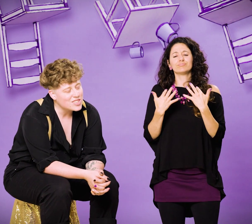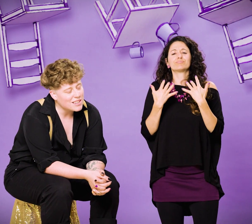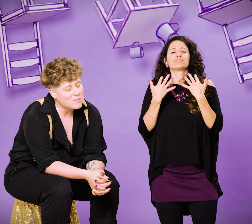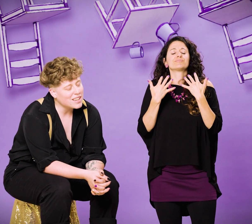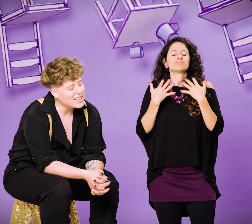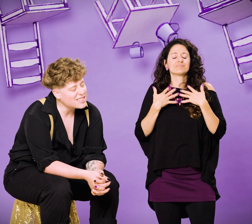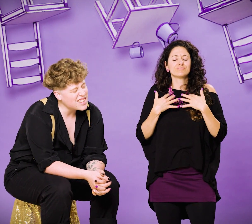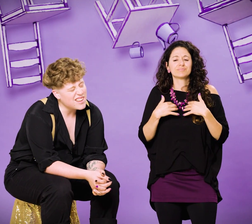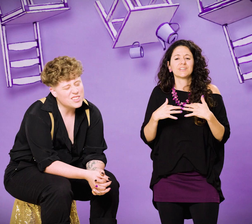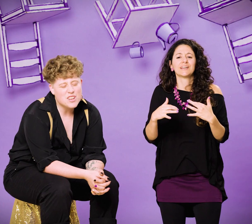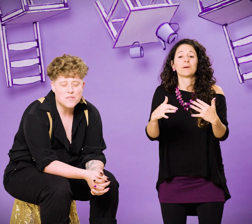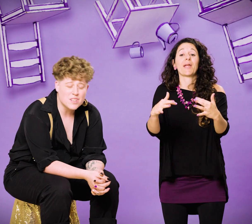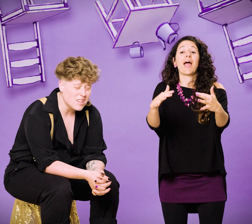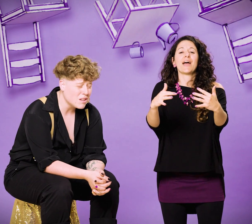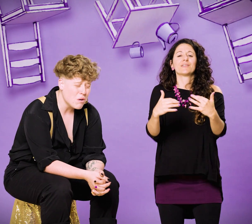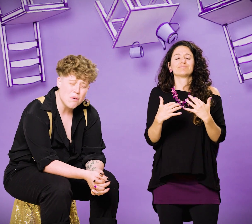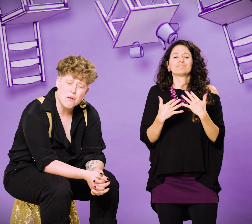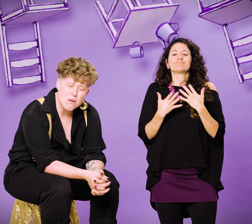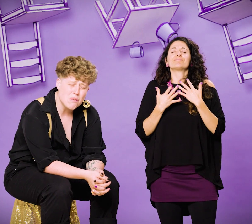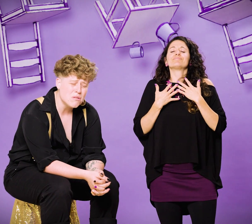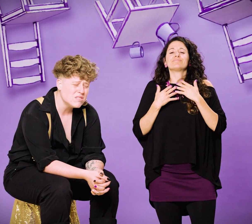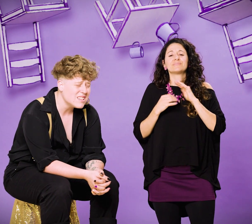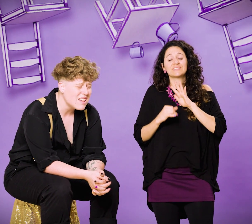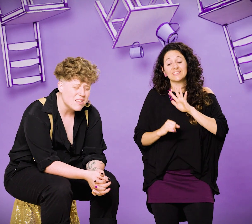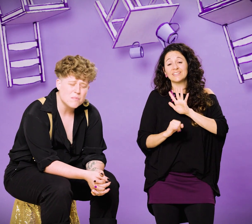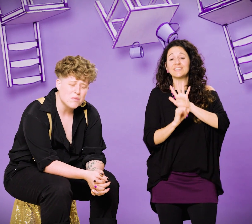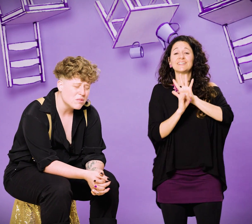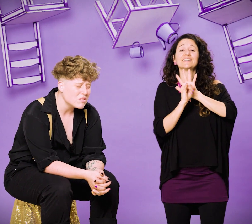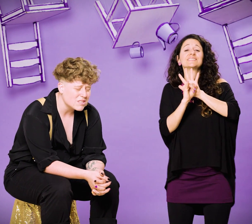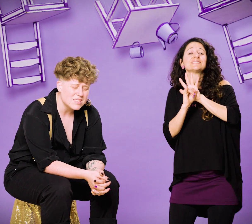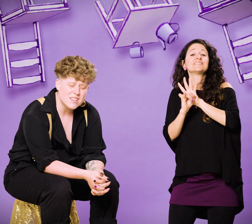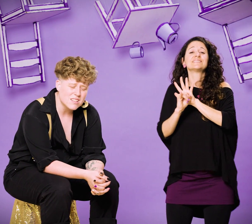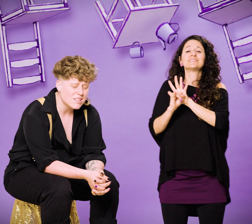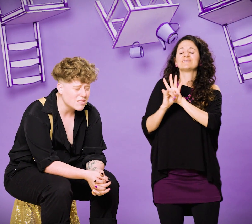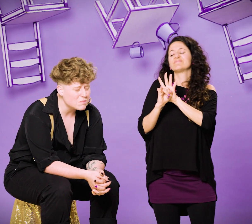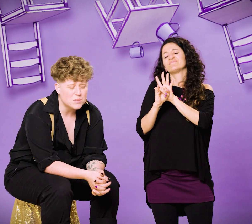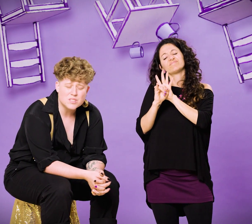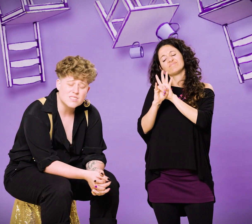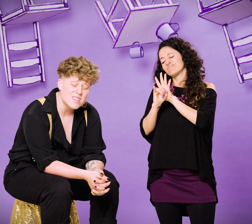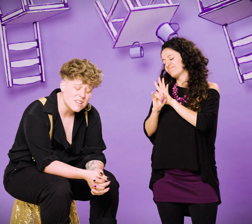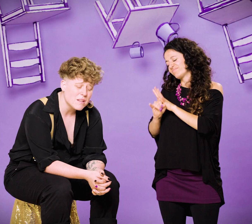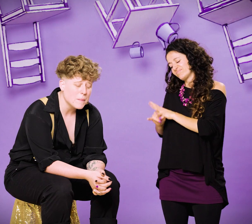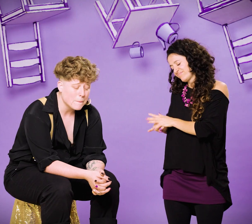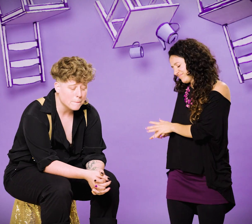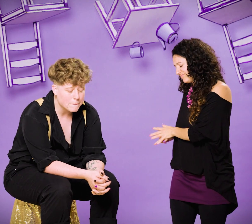J’aimerais t'en offrir autant Pourtant, pourtant